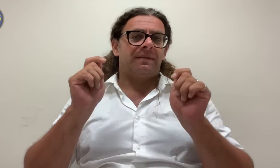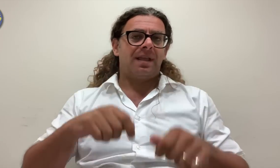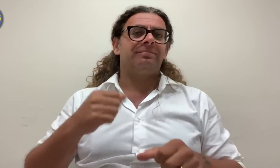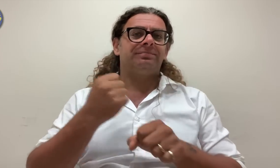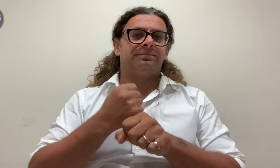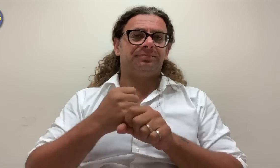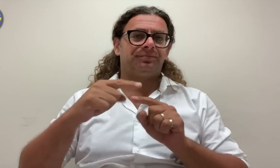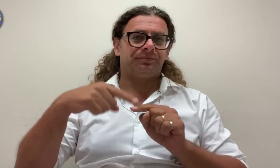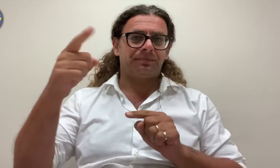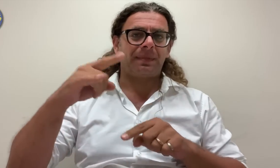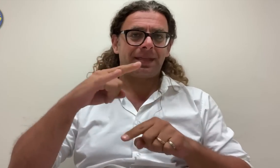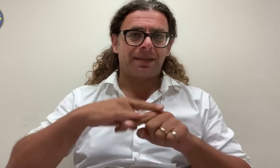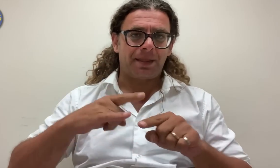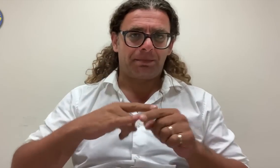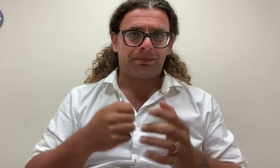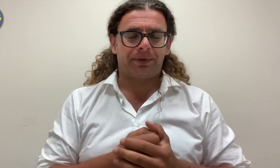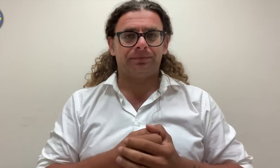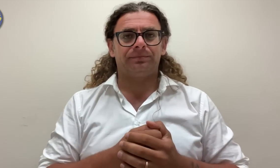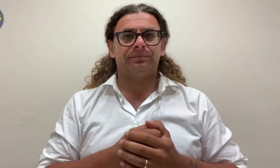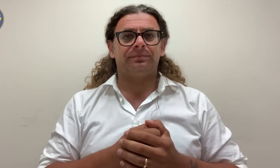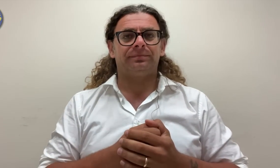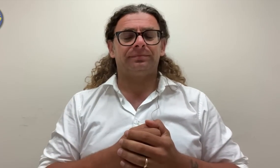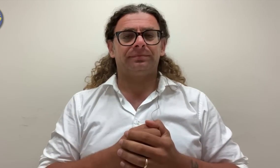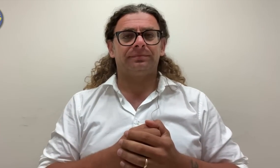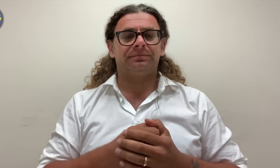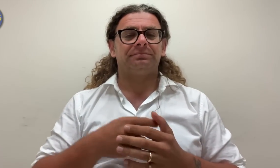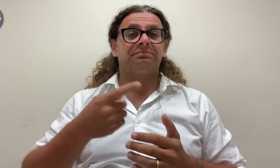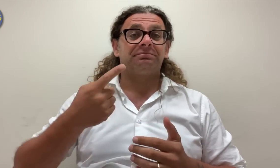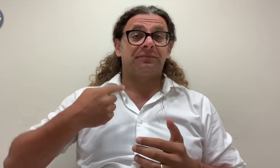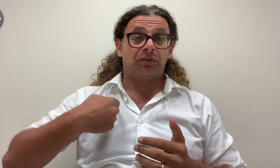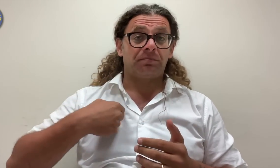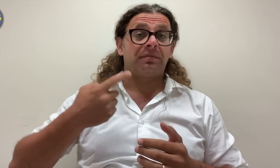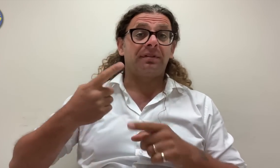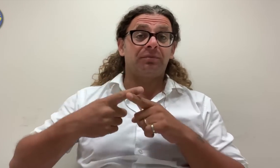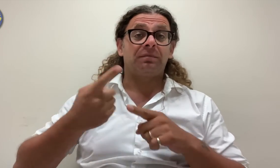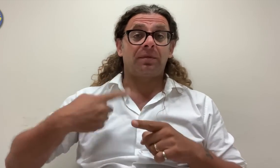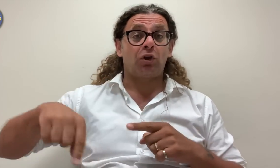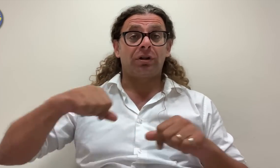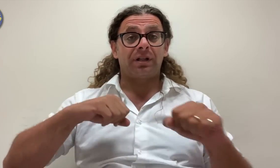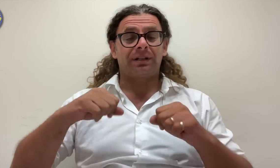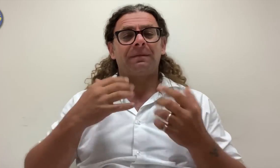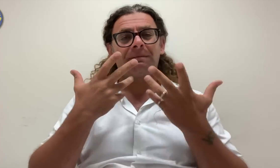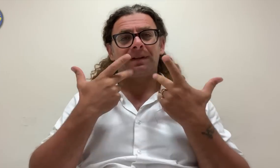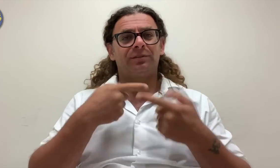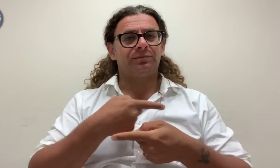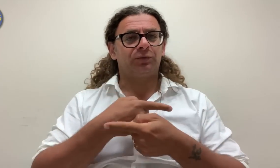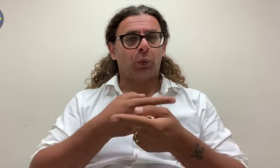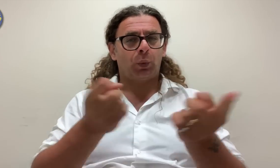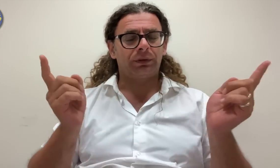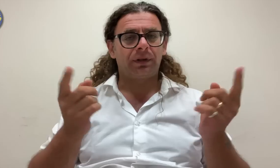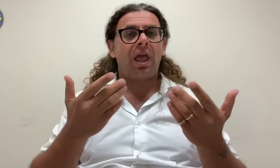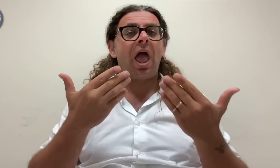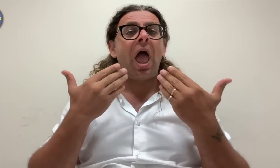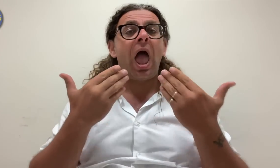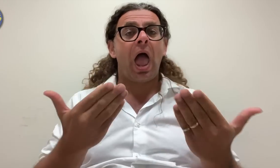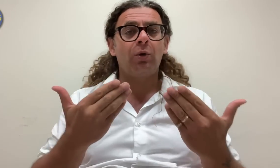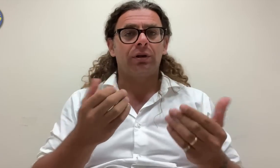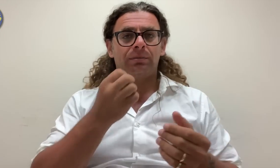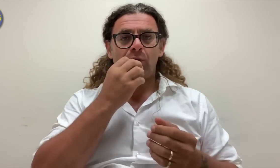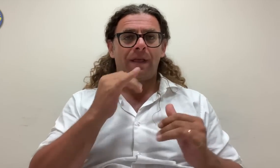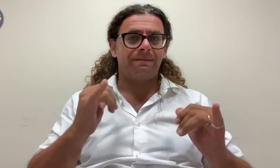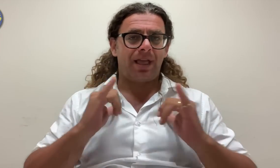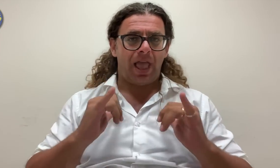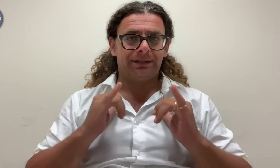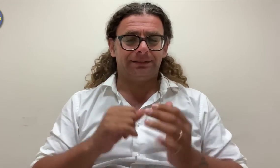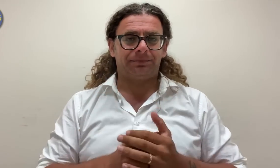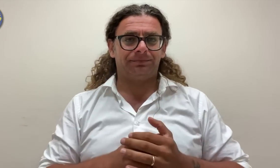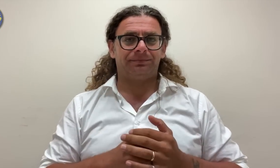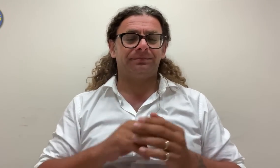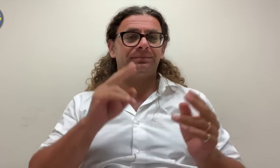I lavori riprenderanno a partire dal mese di settembre. A nome mio personale e di tutto il Consiglio Direttivo ENS, vi auguro buone vacanze.